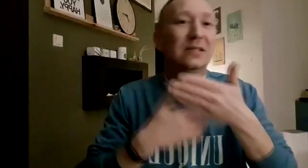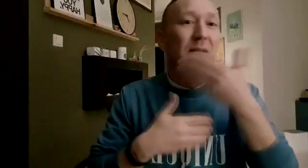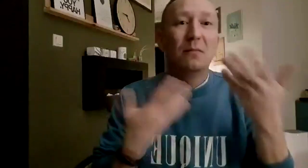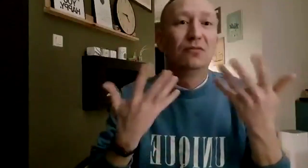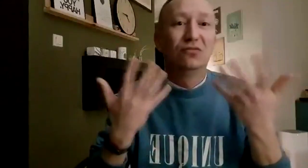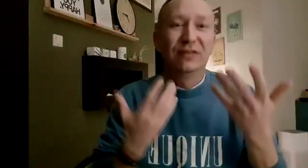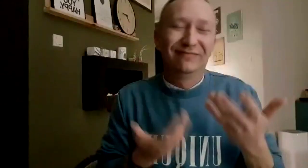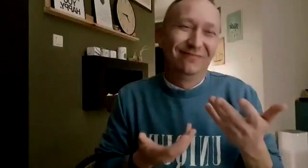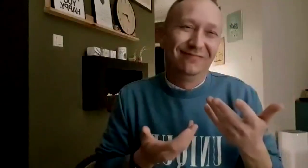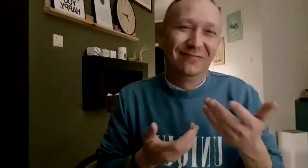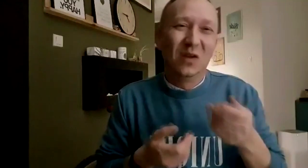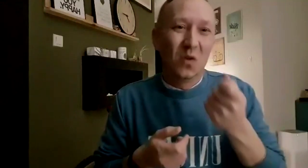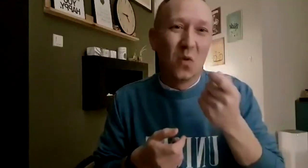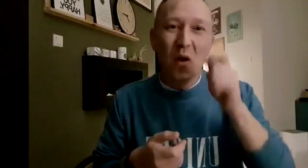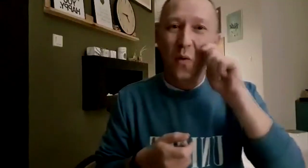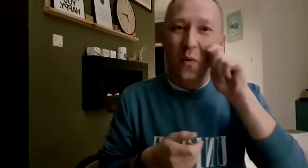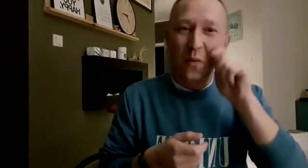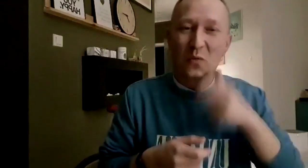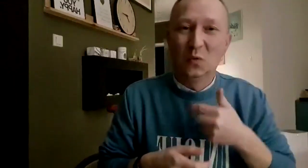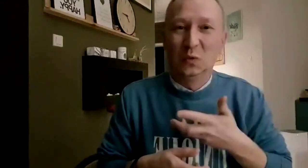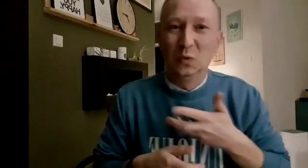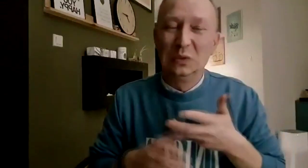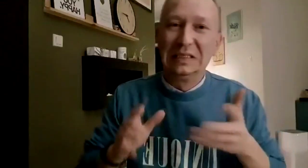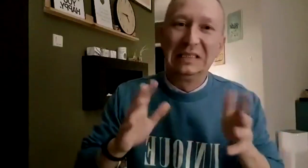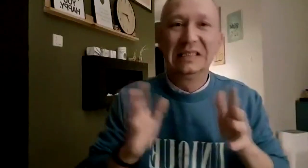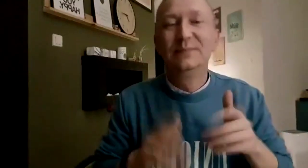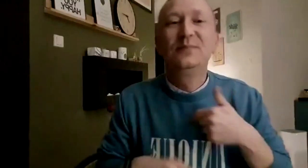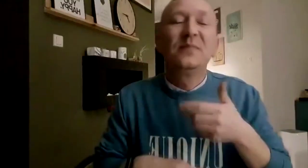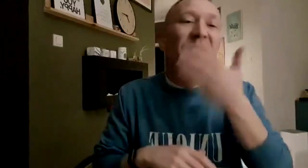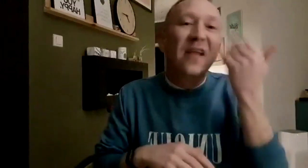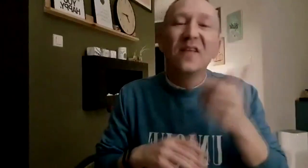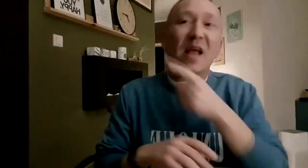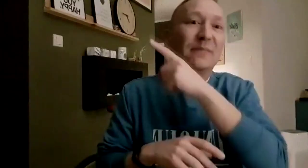Ci którzy mieszkają w samym blokowisku to mają trudniej i trochę kłopotliwe.